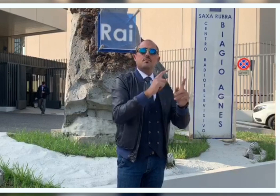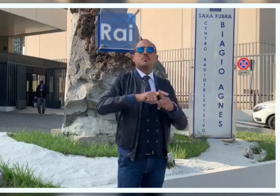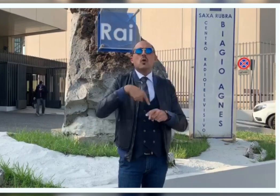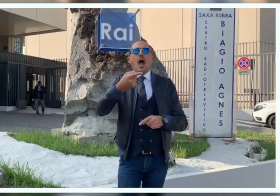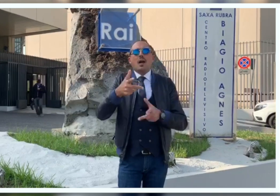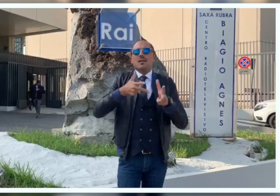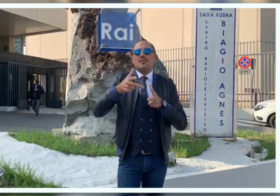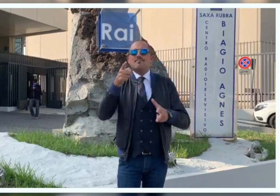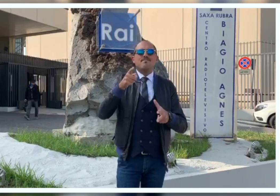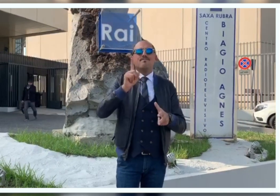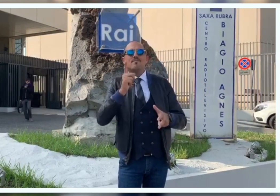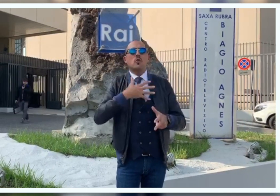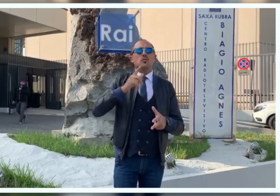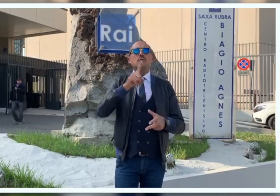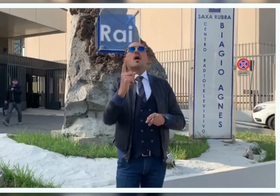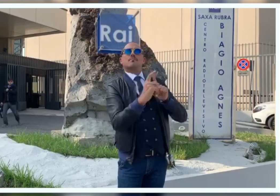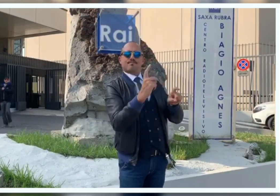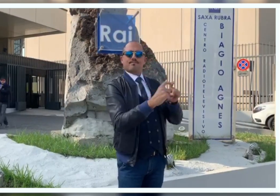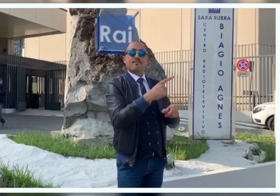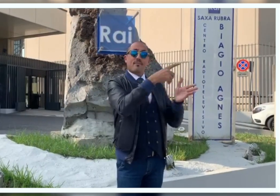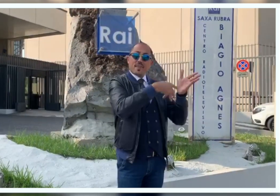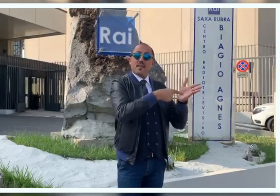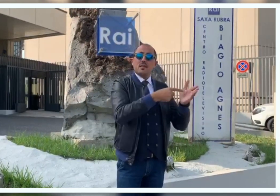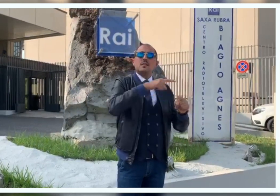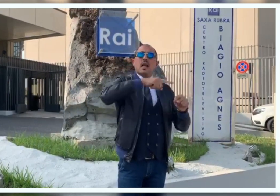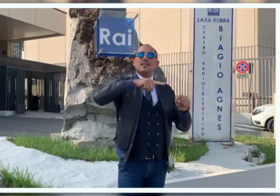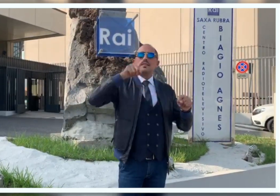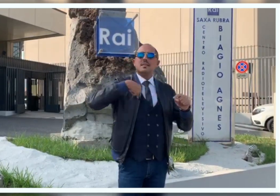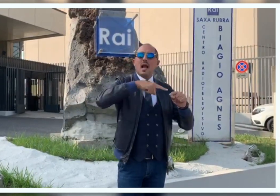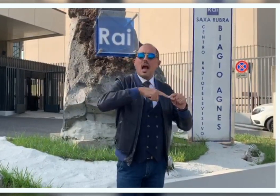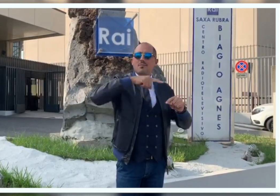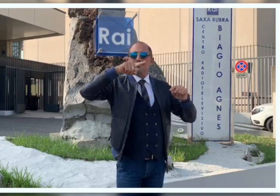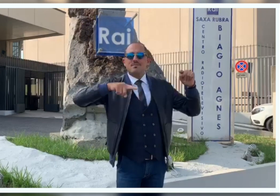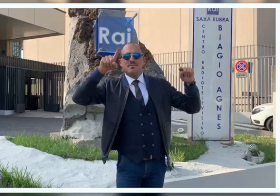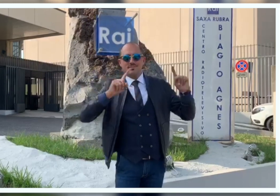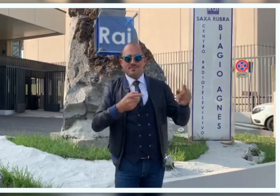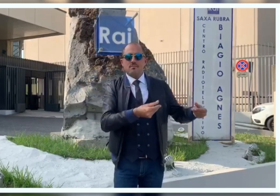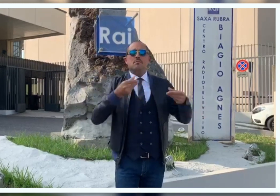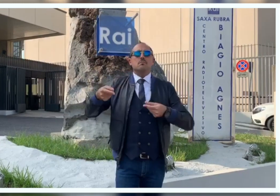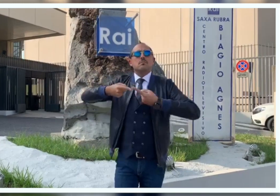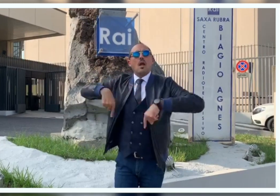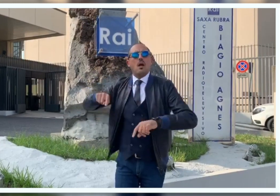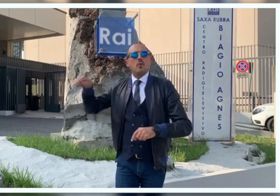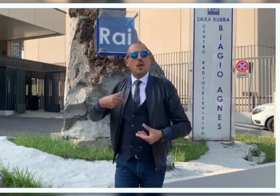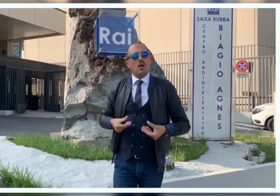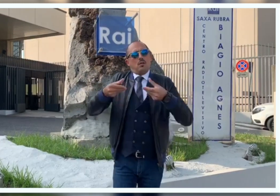La mancanza di soddisfazione riguarda anche i servizi di interpretariato, quindi questo nostro test ci fornirà dei dati